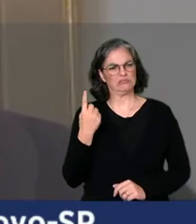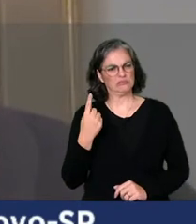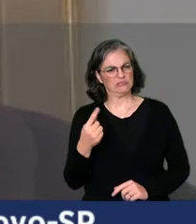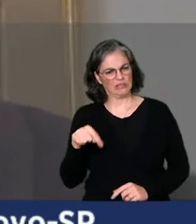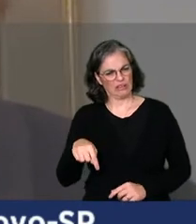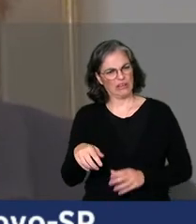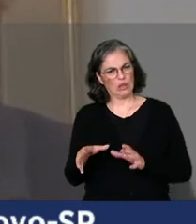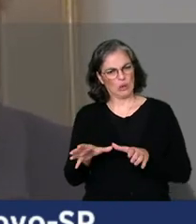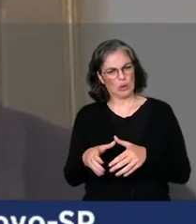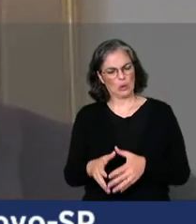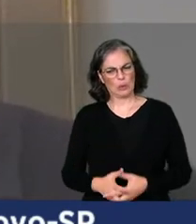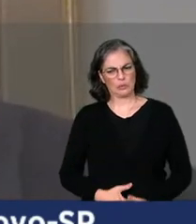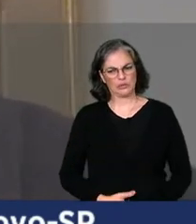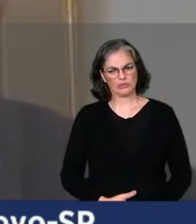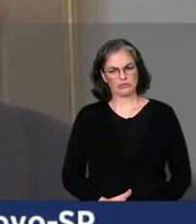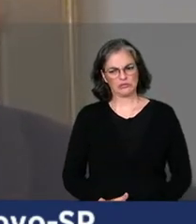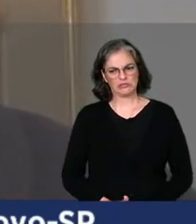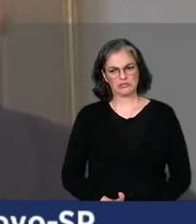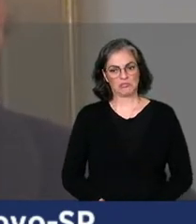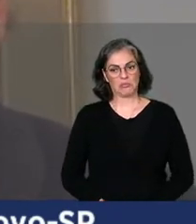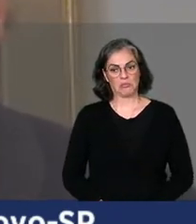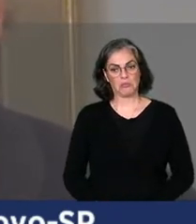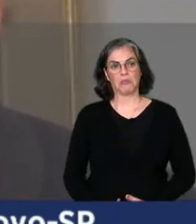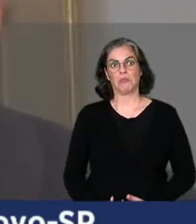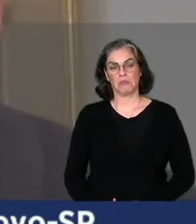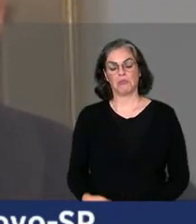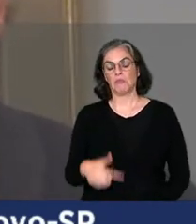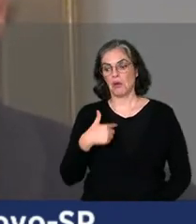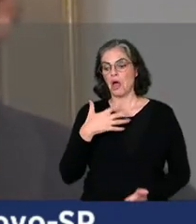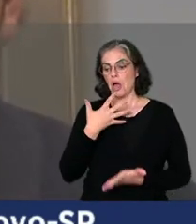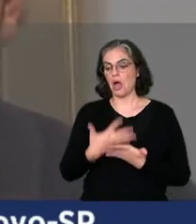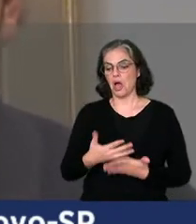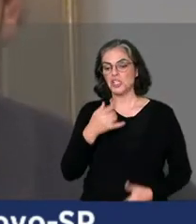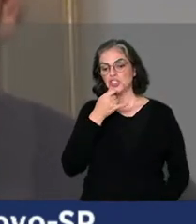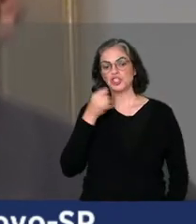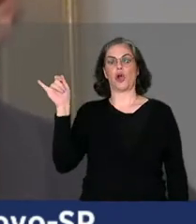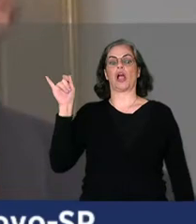QUANDO EU VEJO ESSE TIPO DE PROPOSTA DOS GRUPOS AQUI, EU